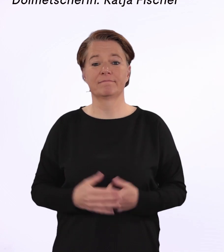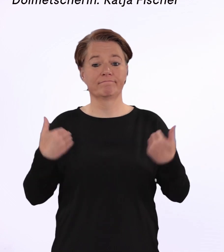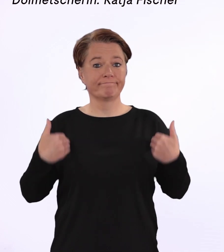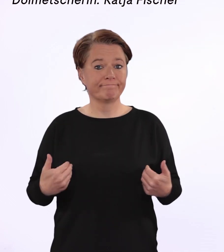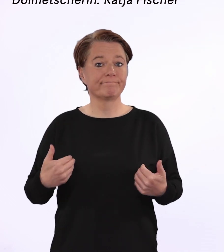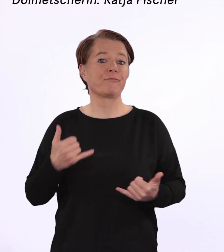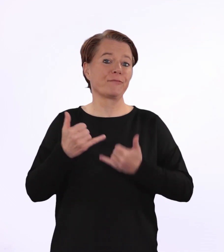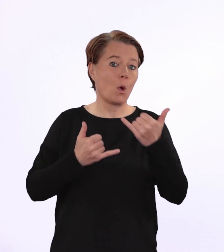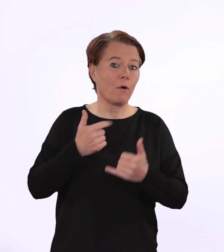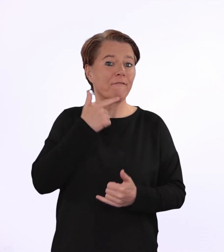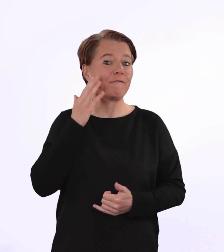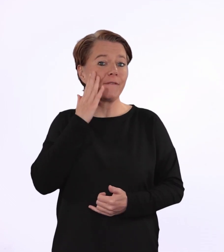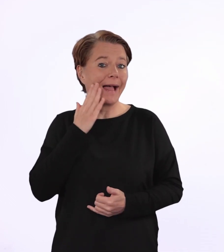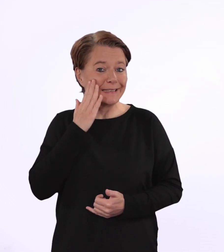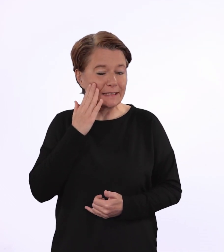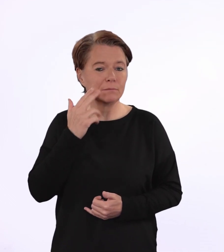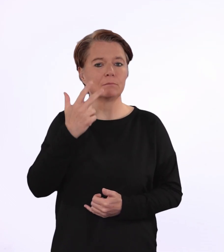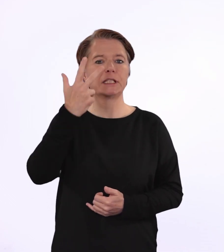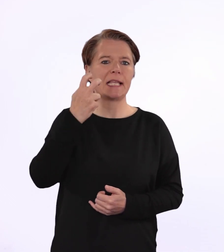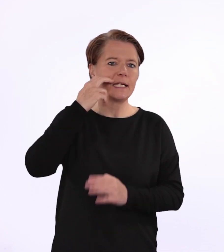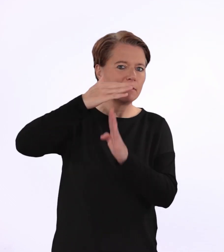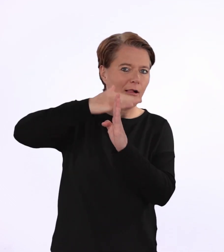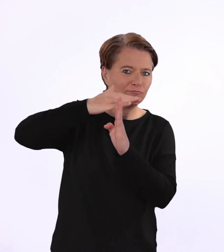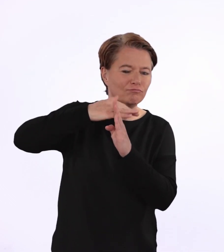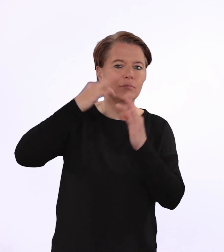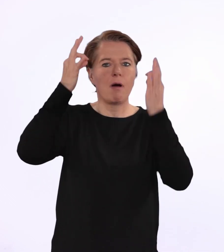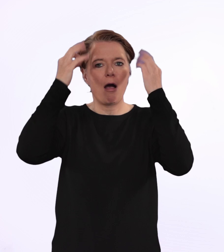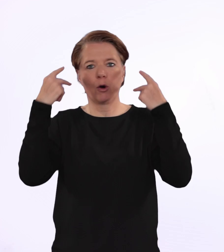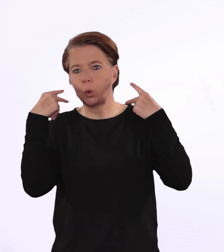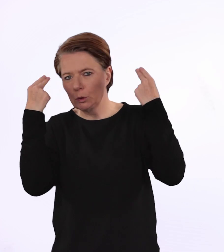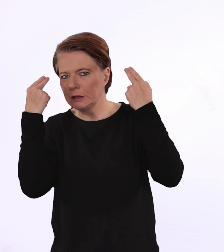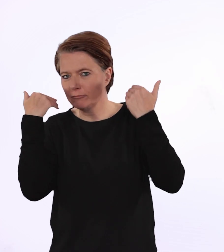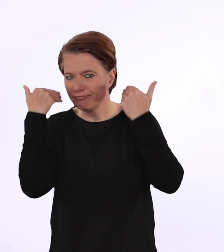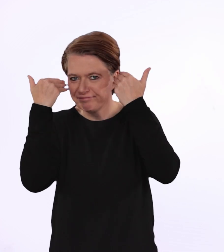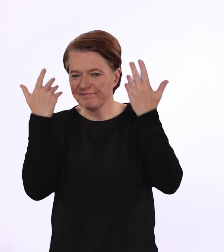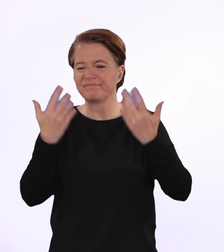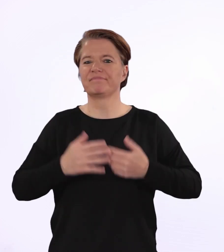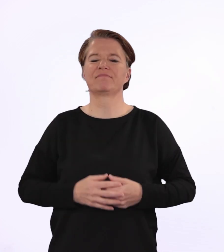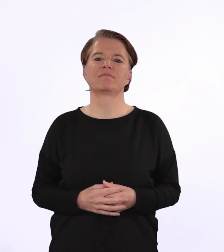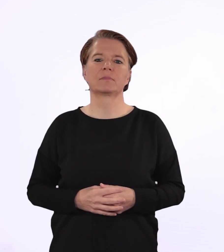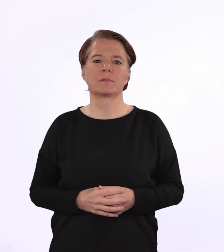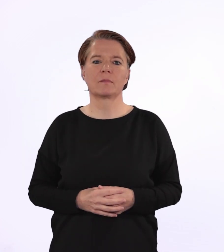Ich bin eine weiße Frau. Ich bin Anfang 30 und ich habe meine Haare eher kürzer geschnitten